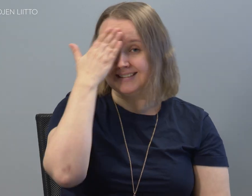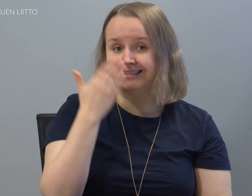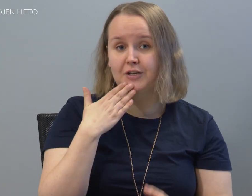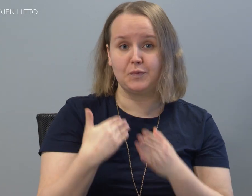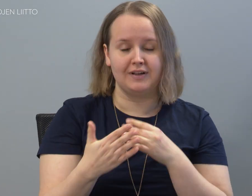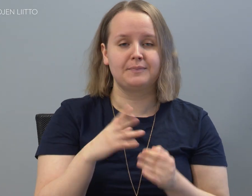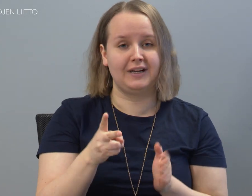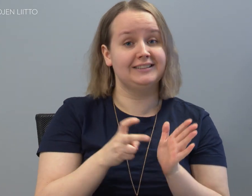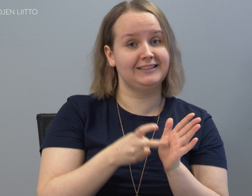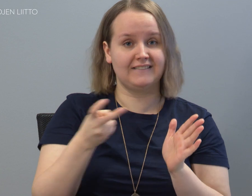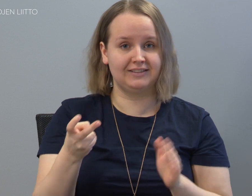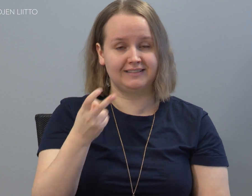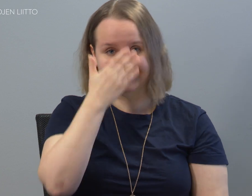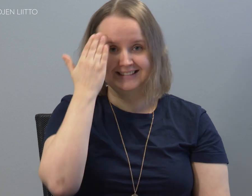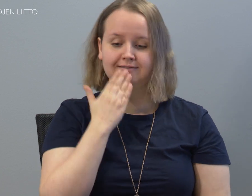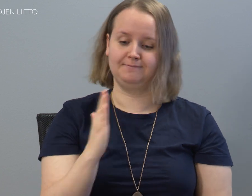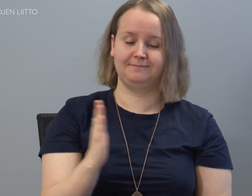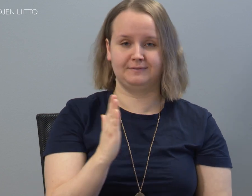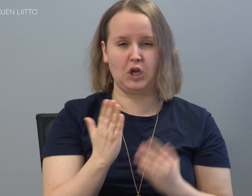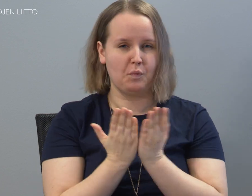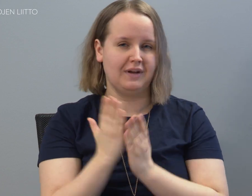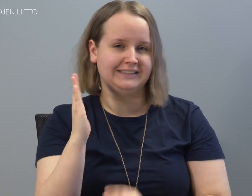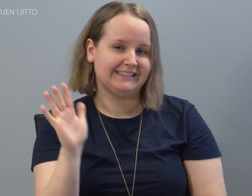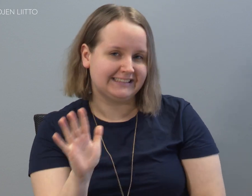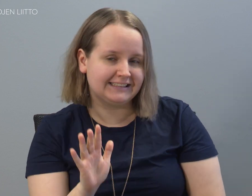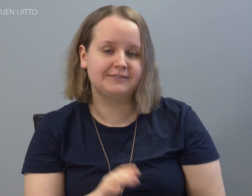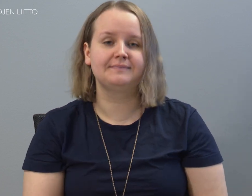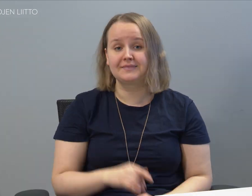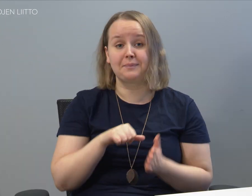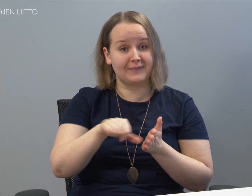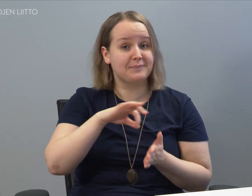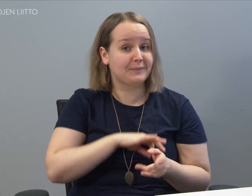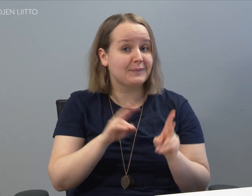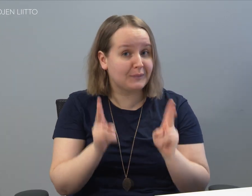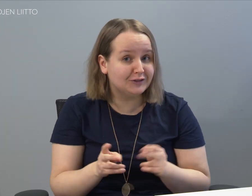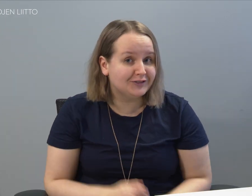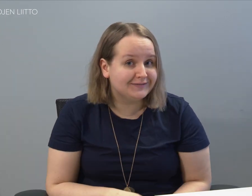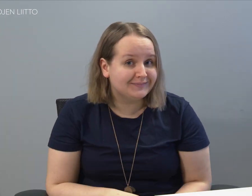Tehtävien kesto on kaksi viikkoa ja viikot sijoittuvat koulujen kesäloma-aikaan. Kesätyöstä maksetaan palkkaa.